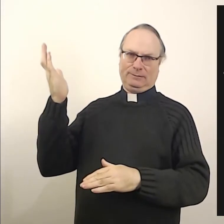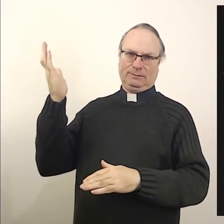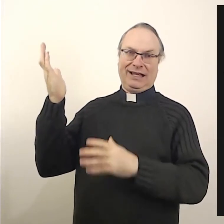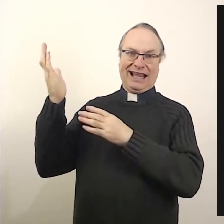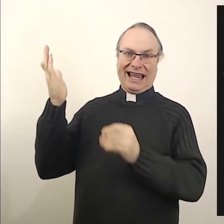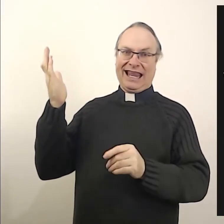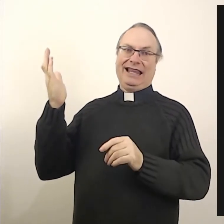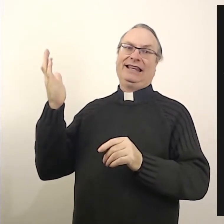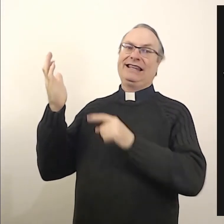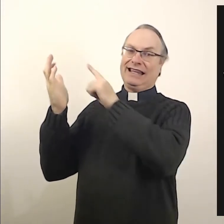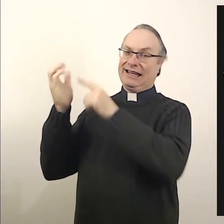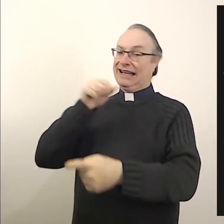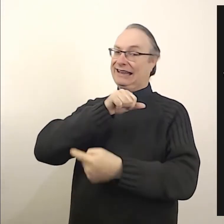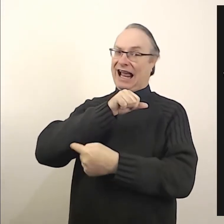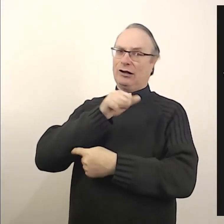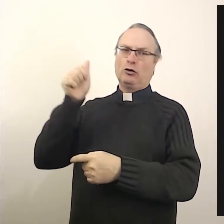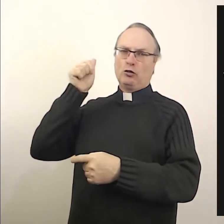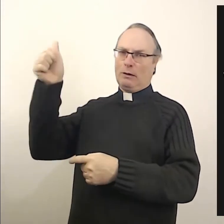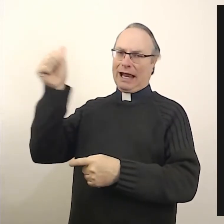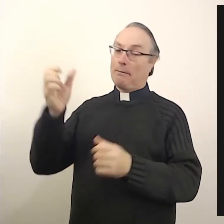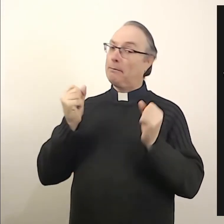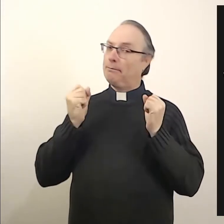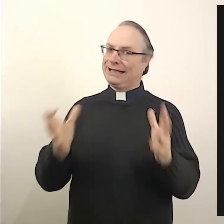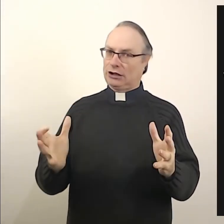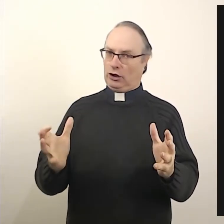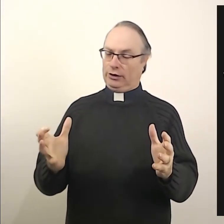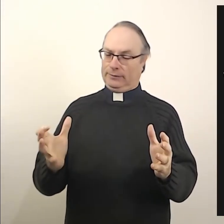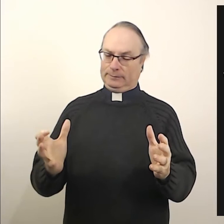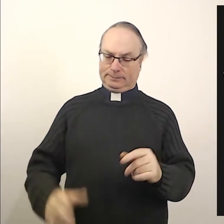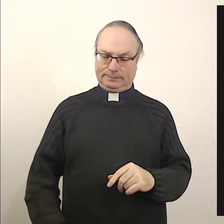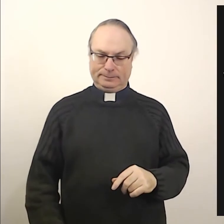et il ne tente lui-même personne.